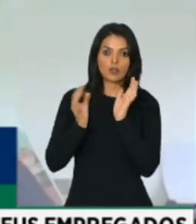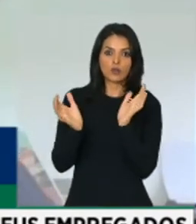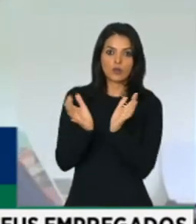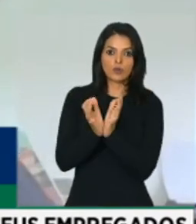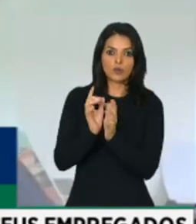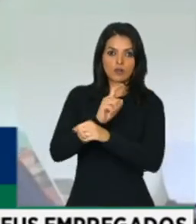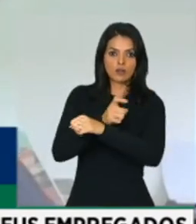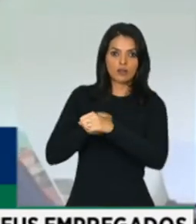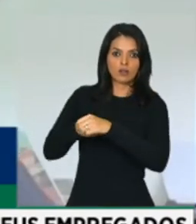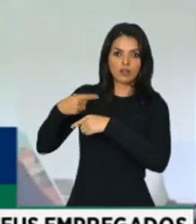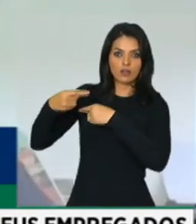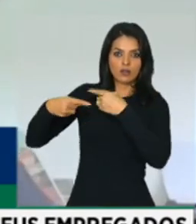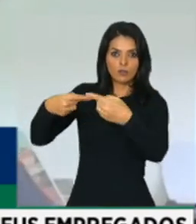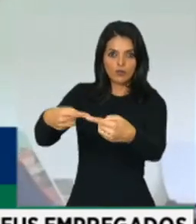QUILOMBOLAS E AGRICULTORES FAMILIARES NOS GRUPOS